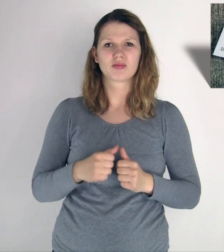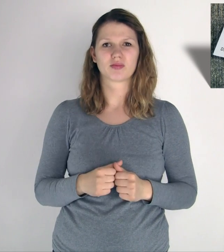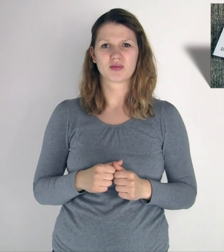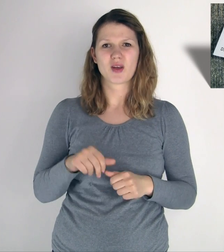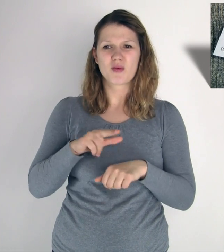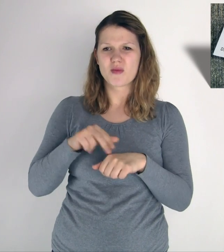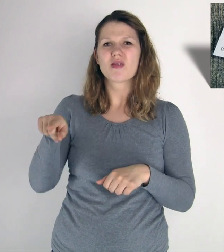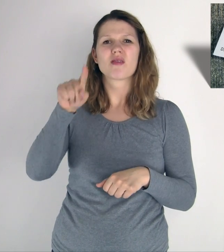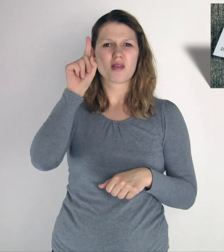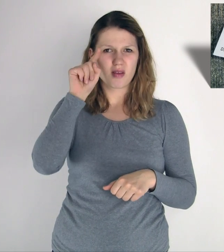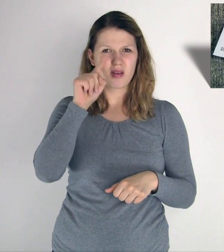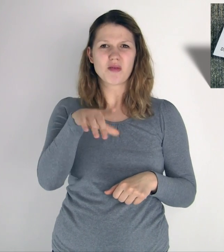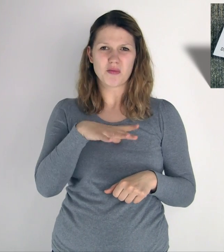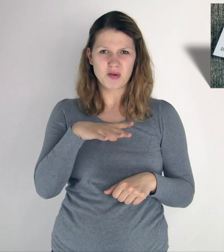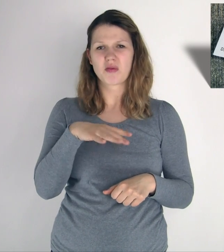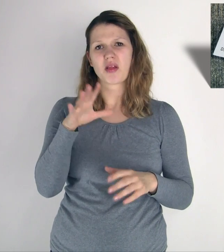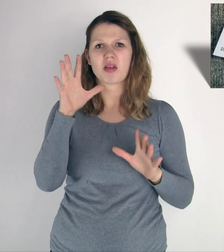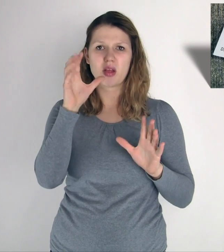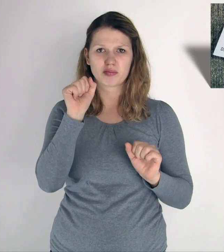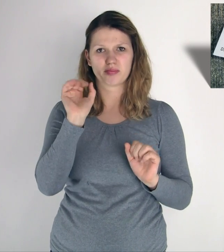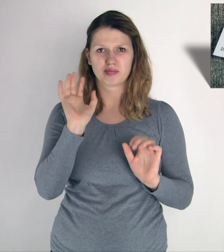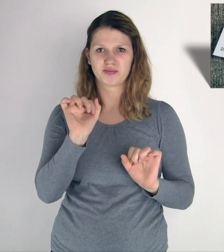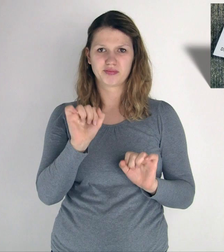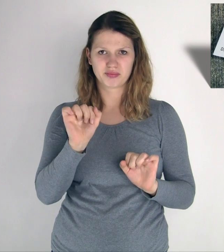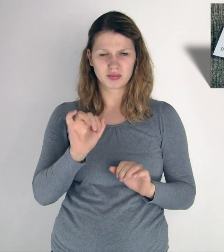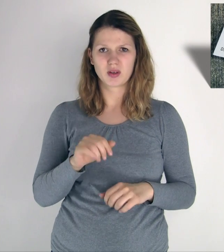Policija žinojo apie šią problemą, tačiau į ją neatkreipė dėmesio.